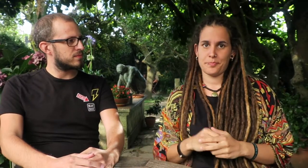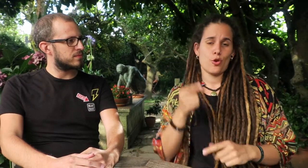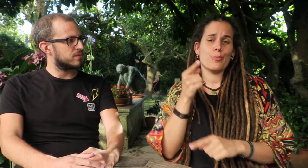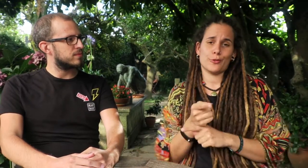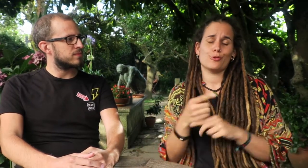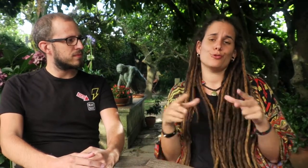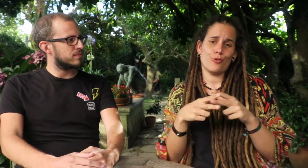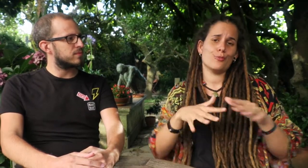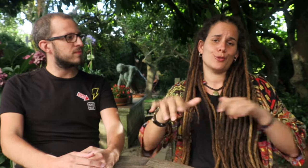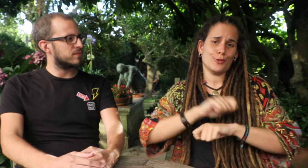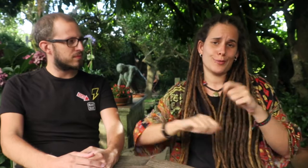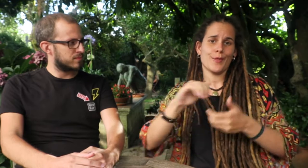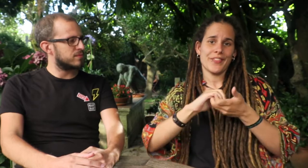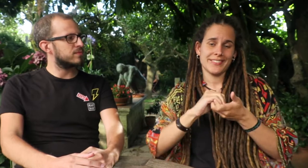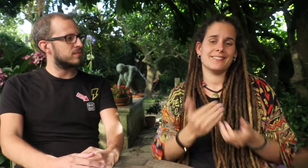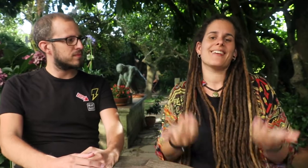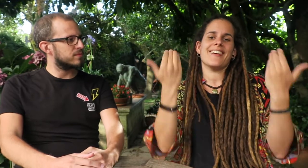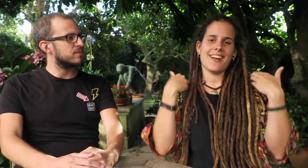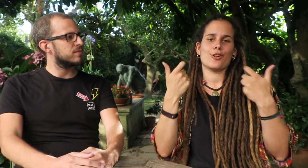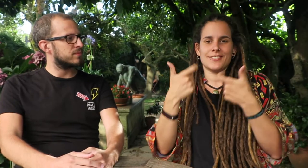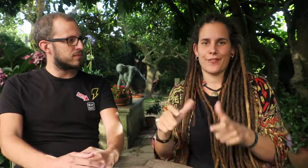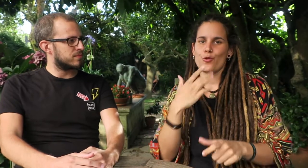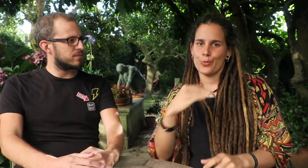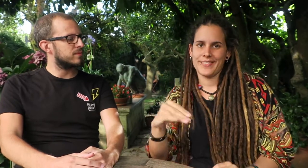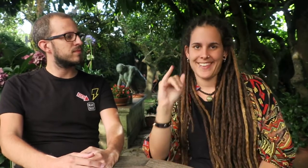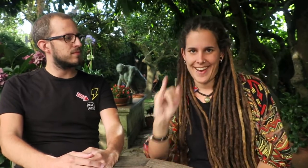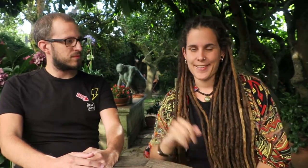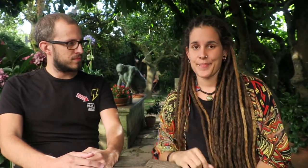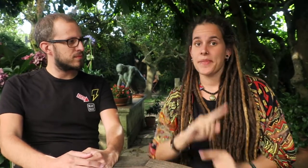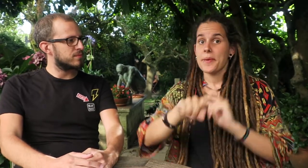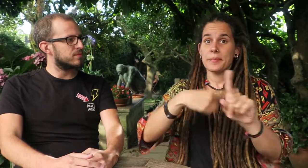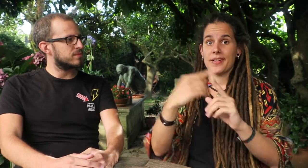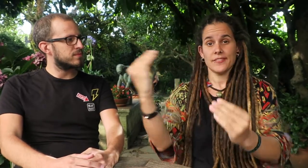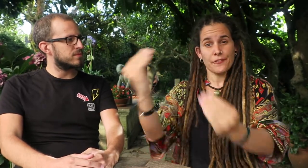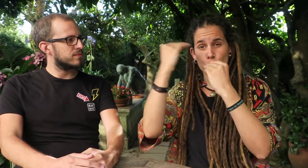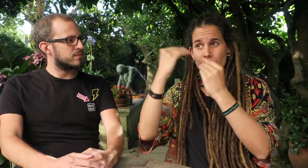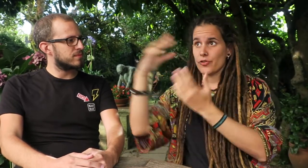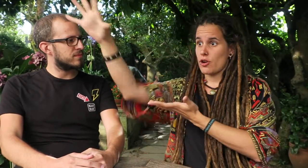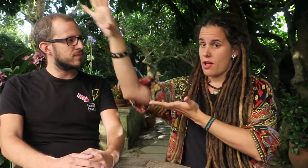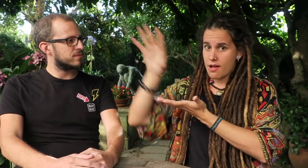Ha de ser socie del movimiento asociativo de personas sordas de la CNSE, y tener cargo en alguna sección juvenil. Además, tras recibir la formación,